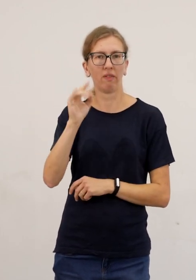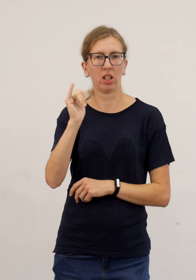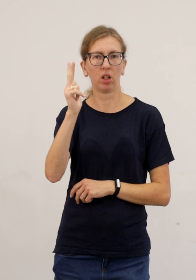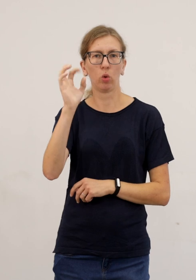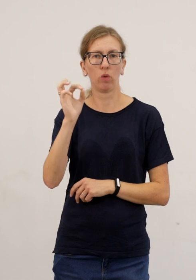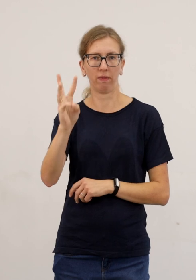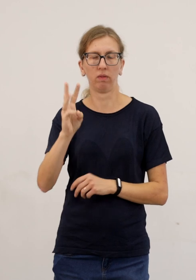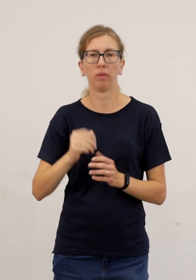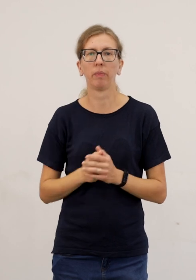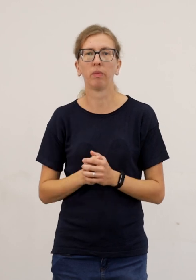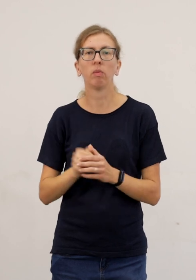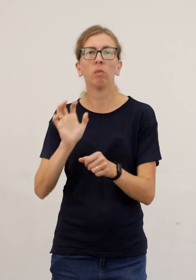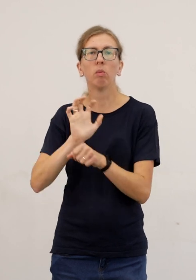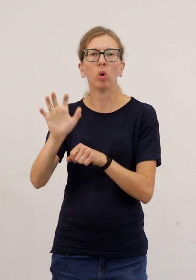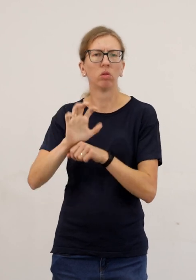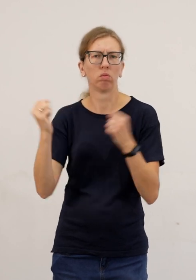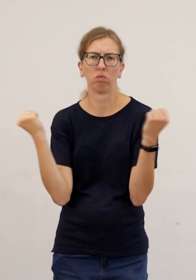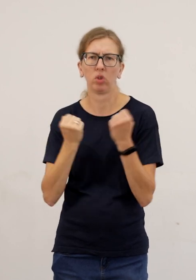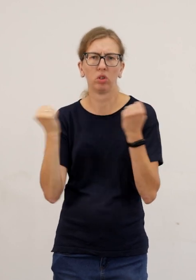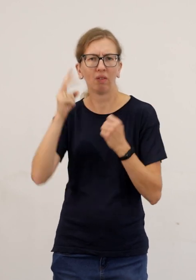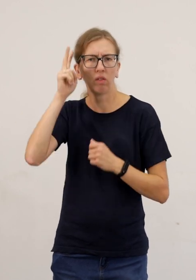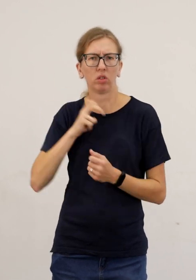Była produkowana masowo na potrzeby wojska.